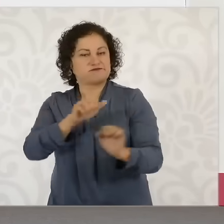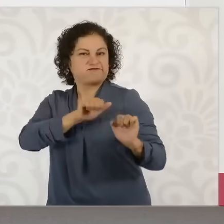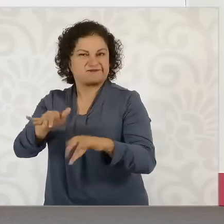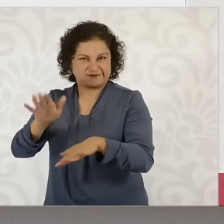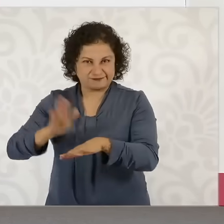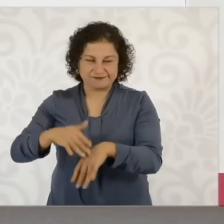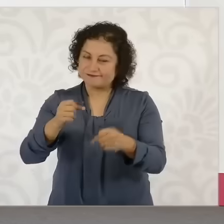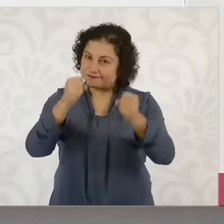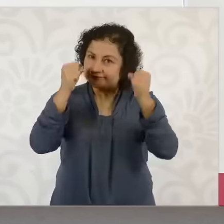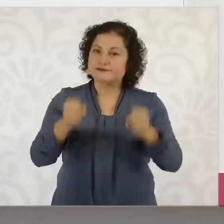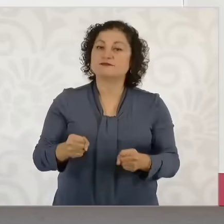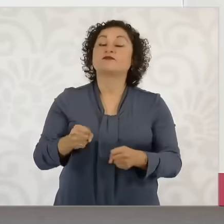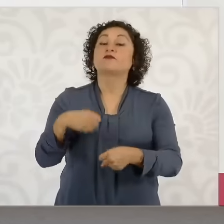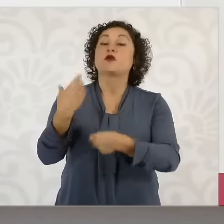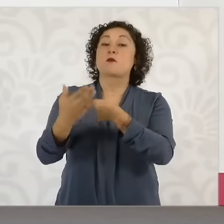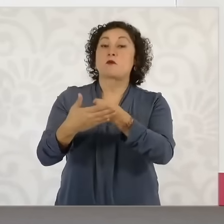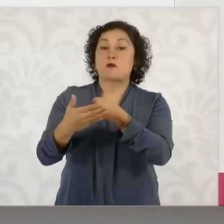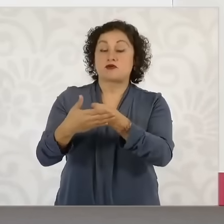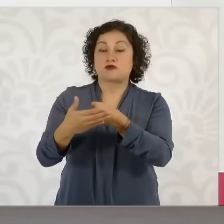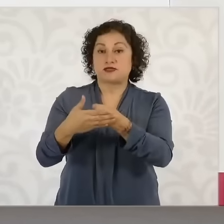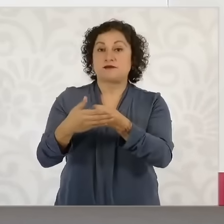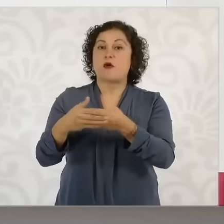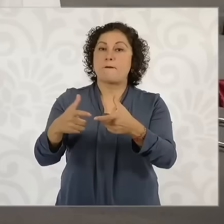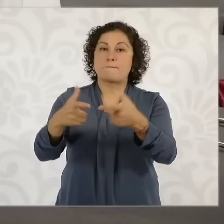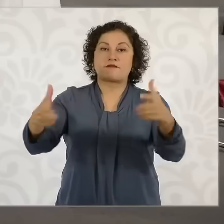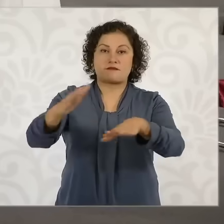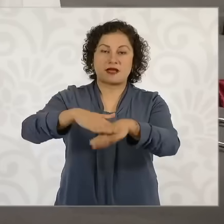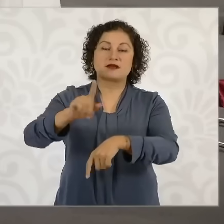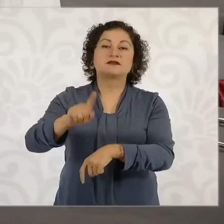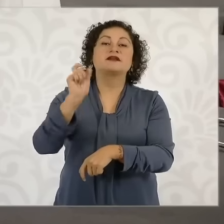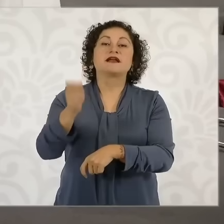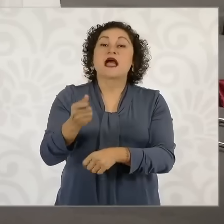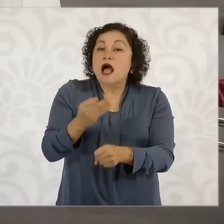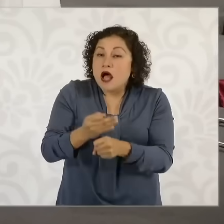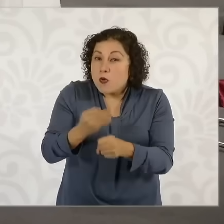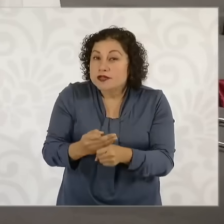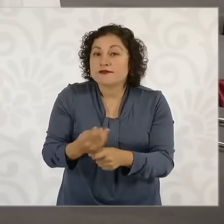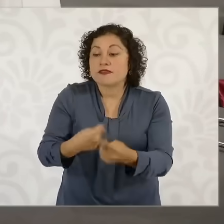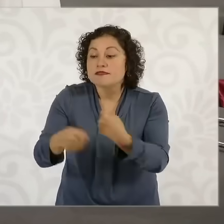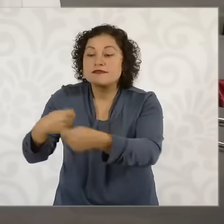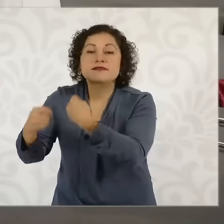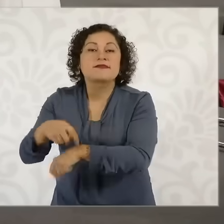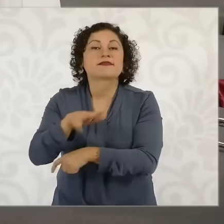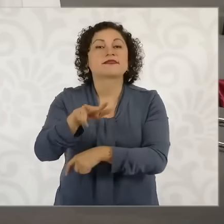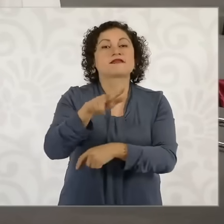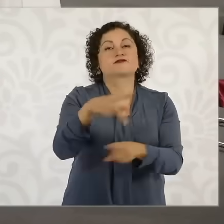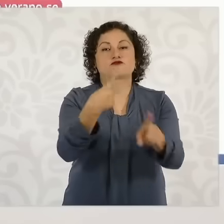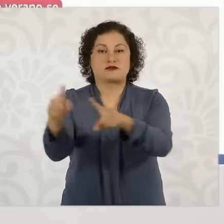decir, tenemos 18 servicios comerciales. Al día de la fecha, ¿cuáles son las tres principales rutas?